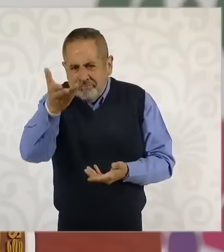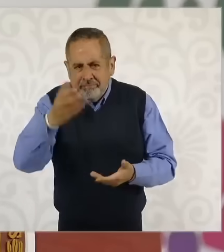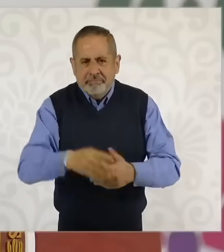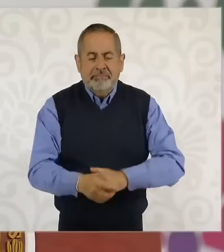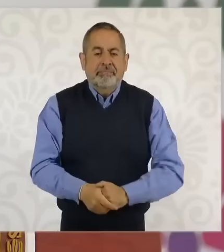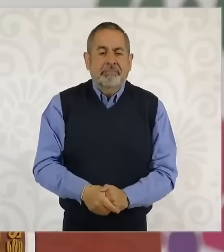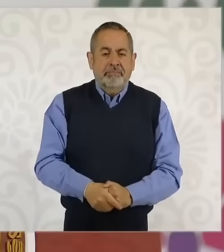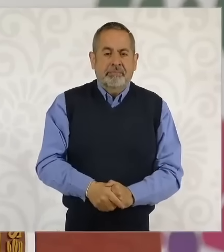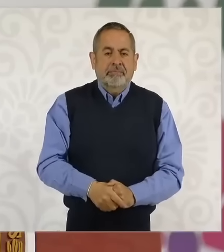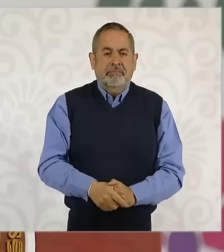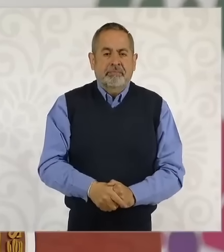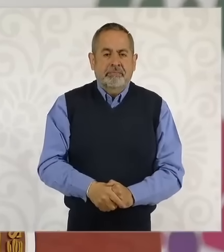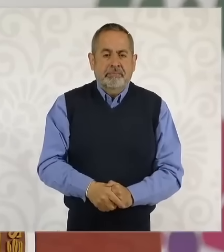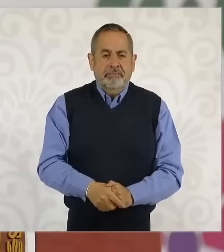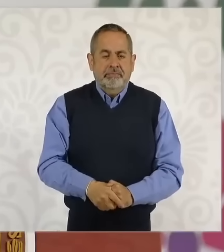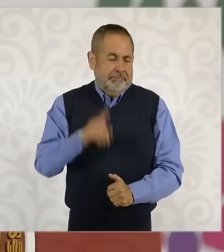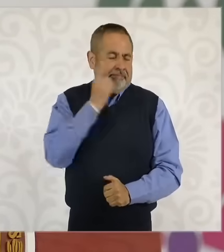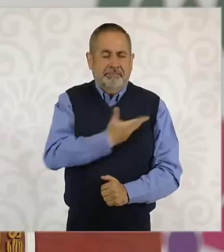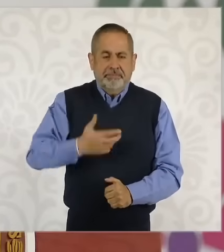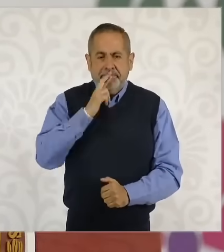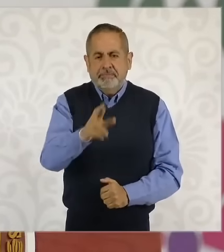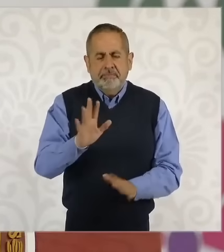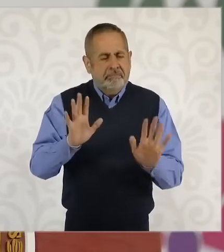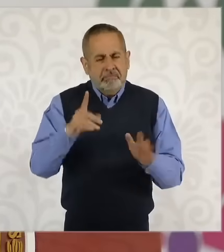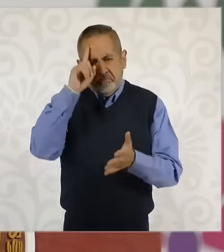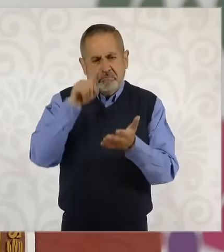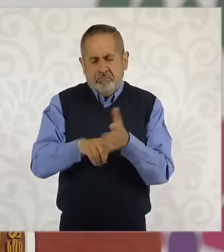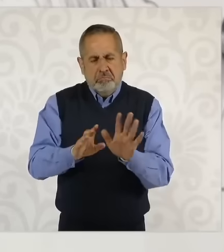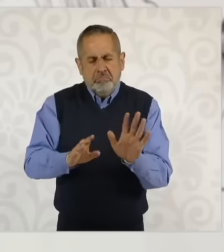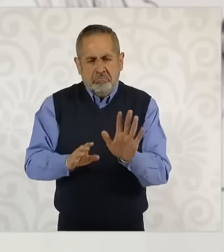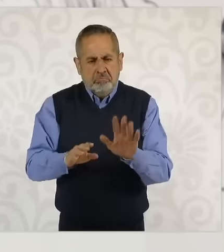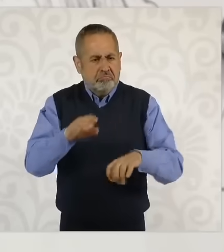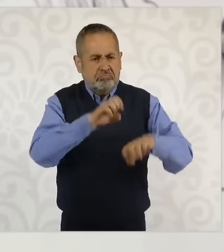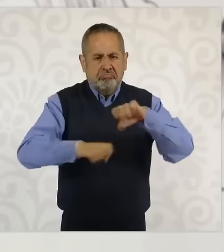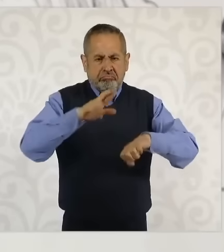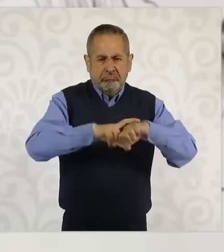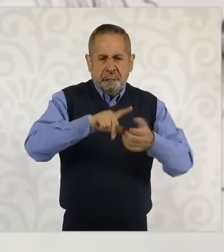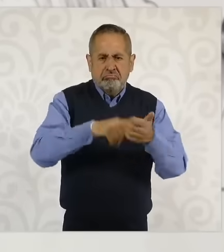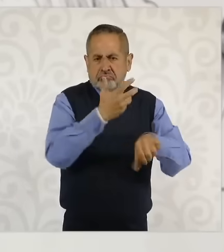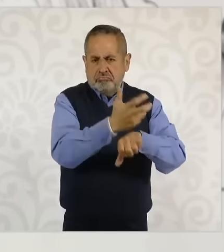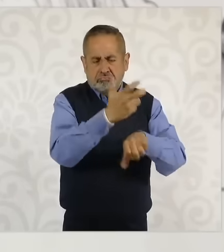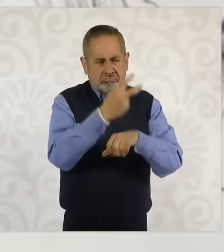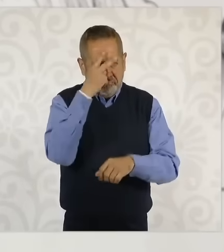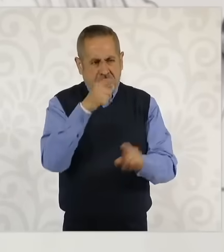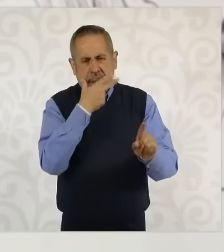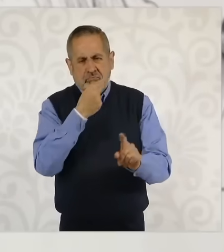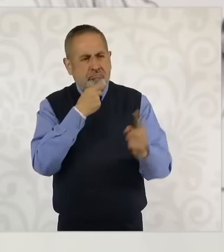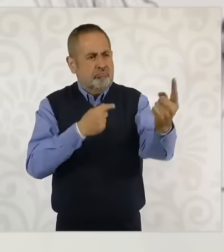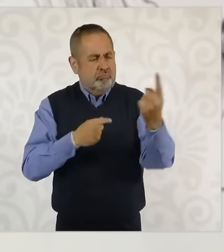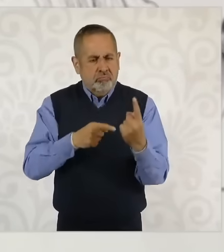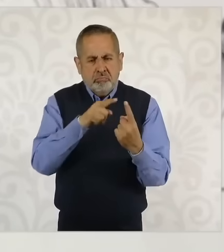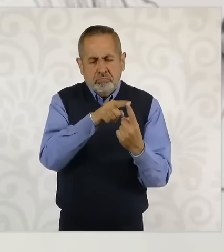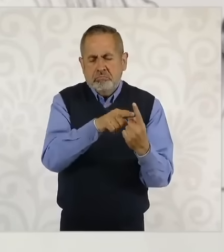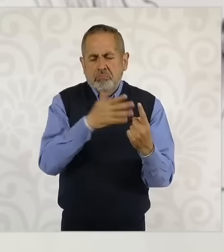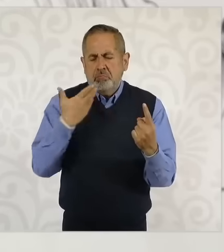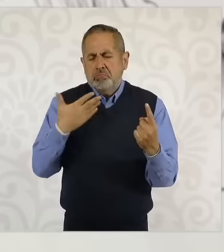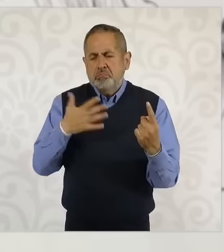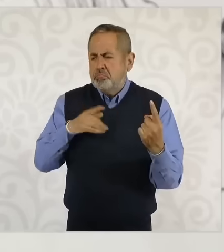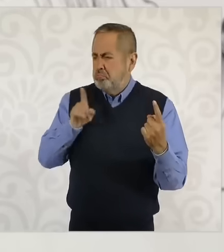Y yo creo que el hasta ahora el embajador de Estados Unidos en México ha sido respetuoso,